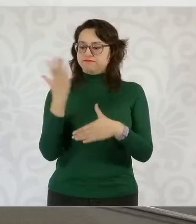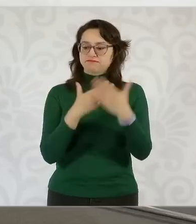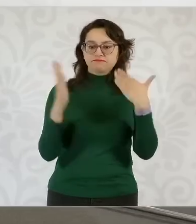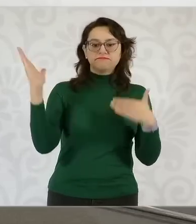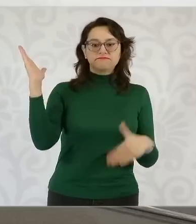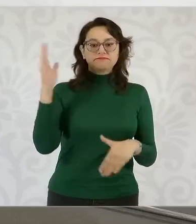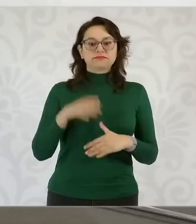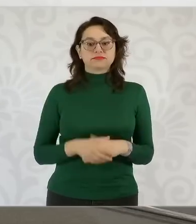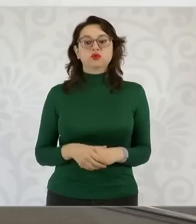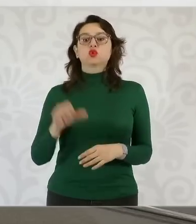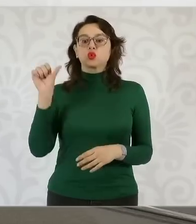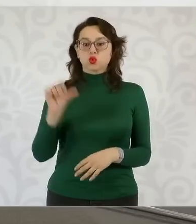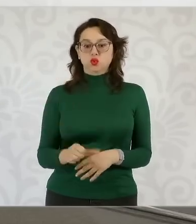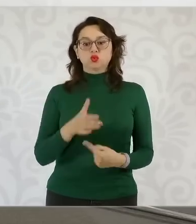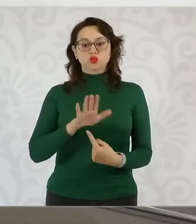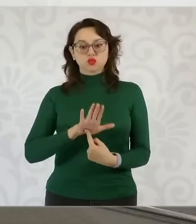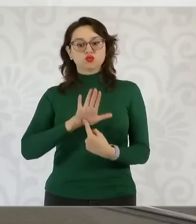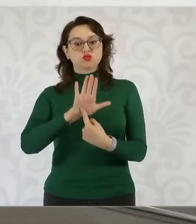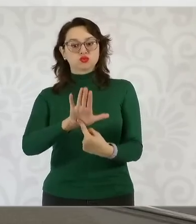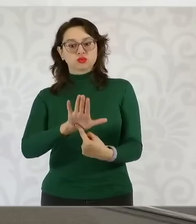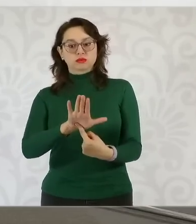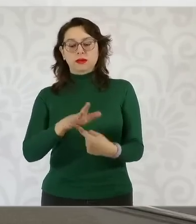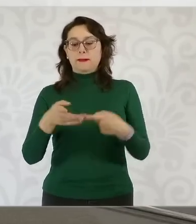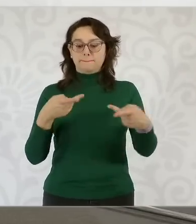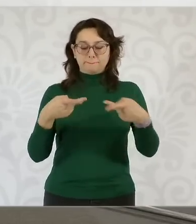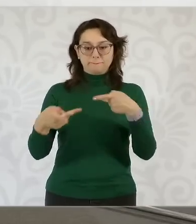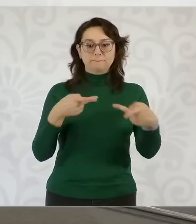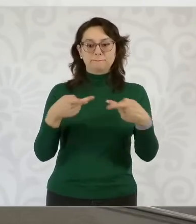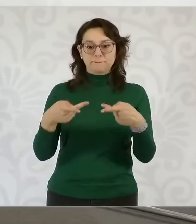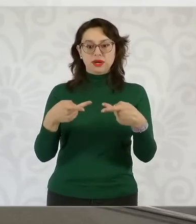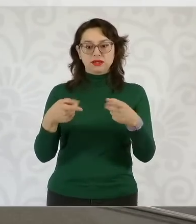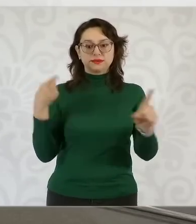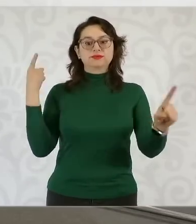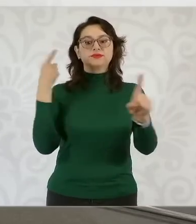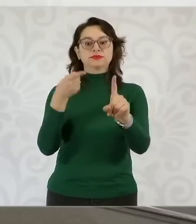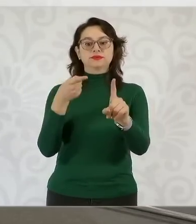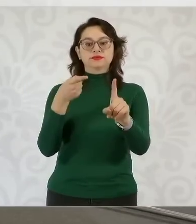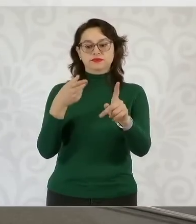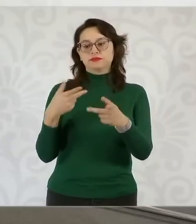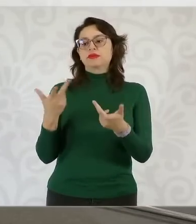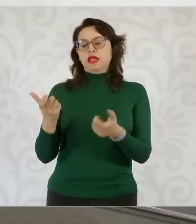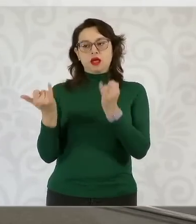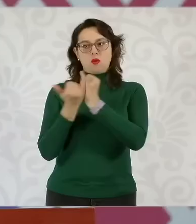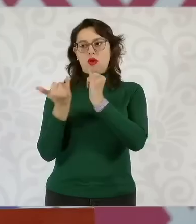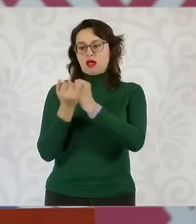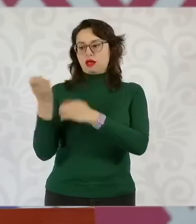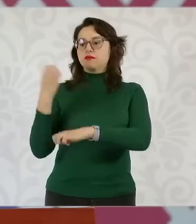Aquí está muy alineado a contribuir de los a los objetivos del plan México impulsado por su